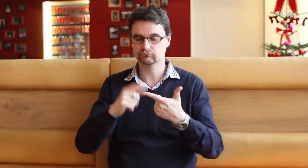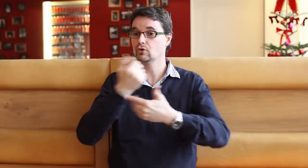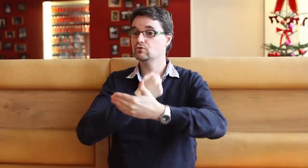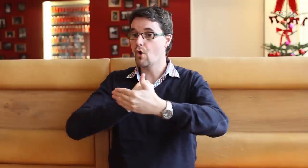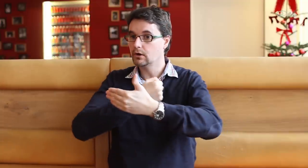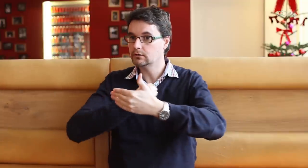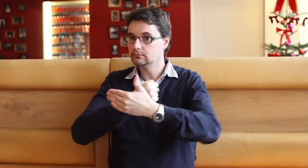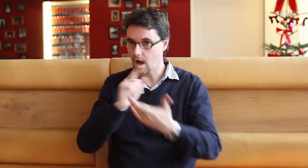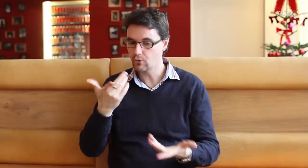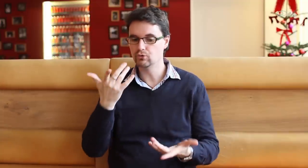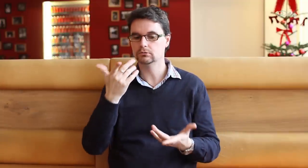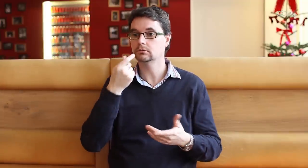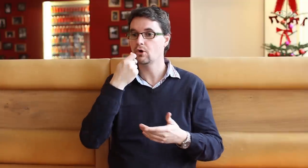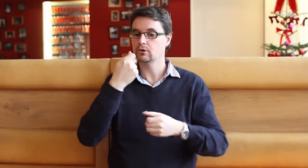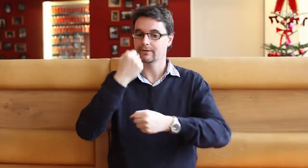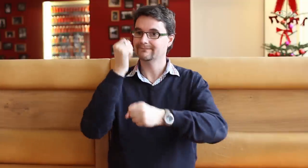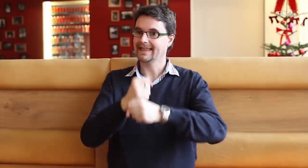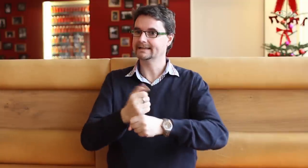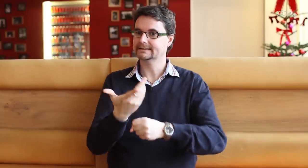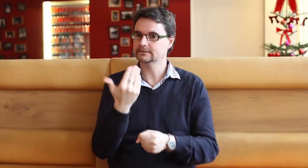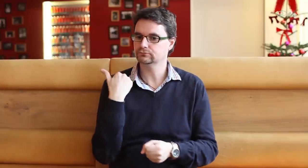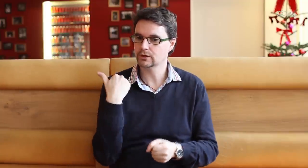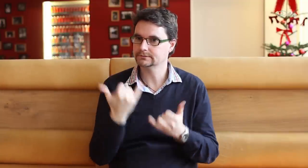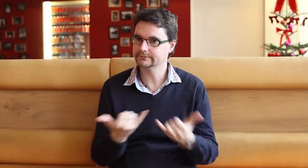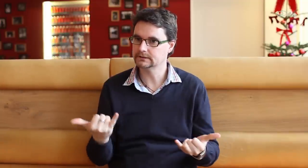Genauso mit dem Kochen: Woher soll ich wissen, wann das Essen fertig ist? Manche Töpfe pfeifen, wenn es kocht.